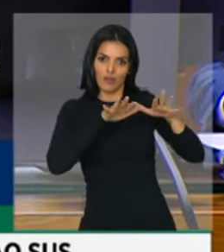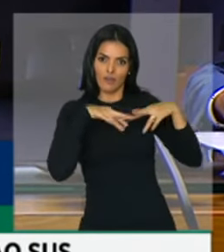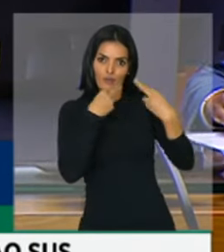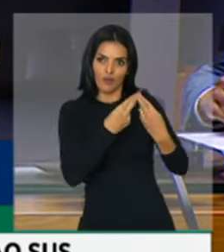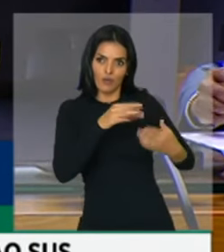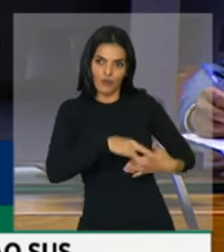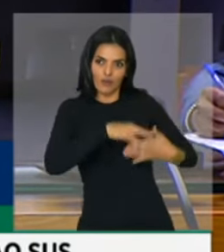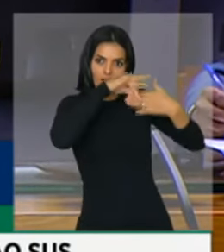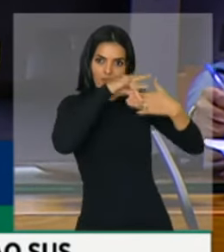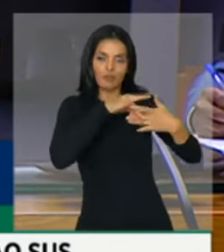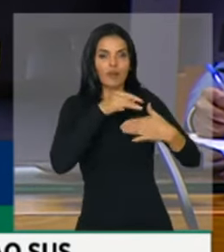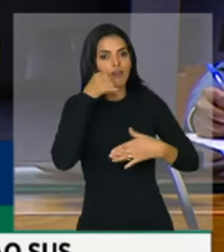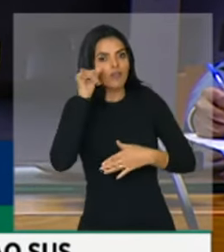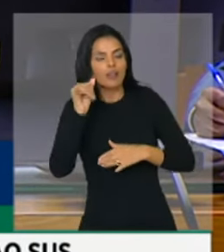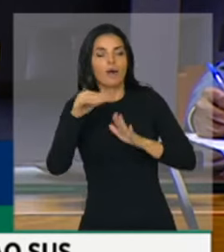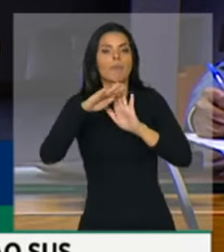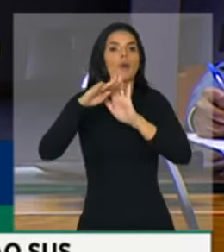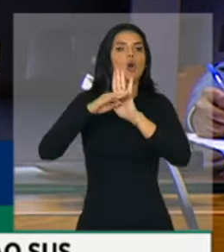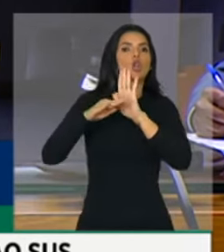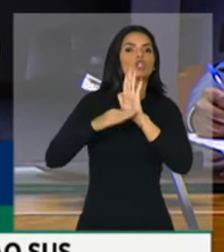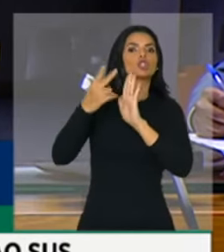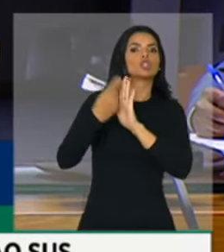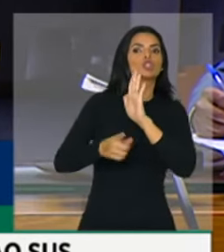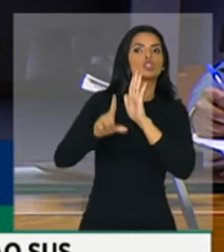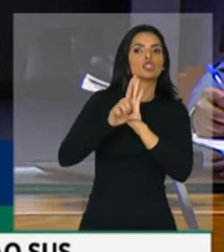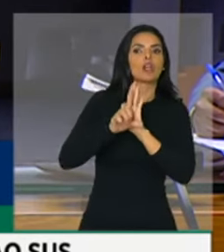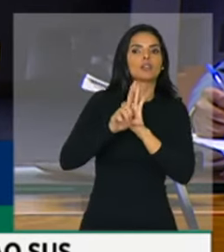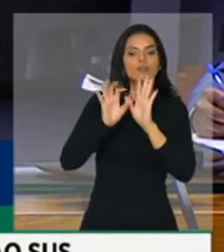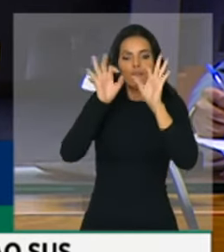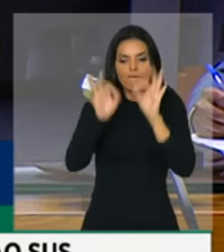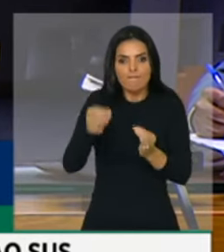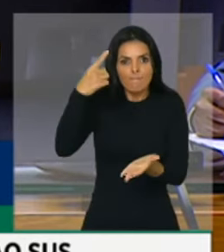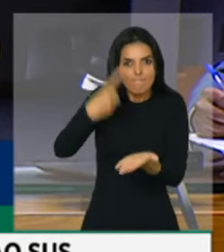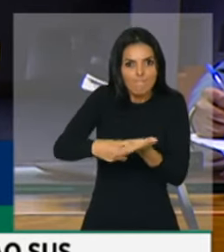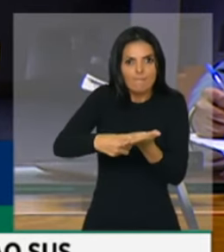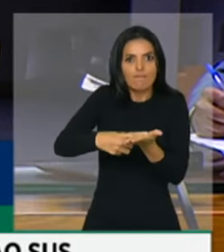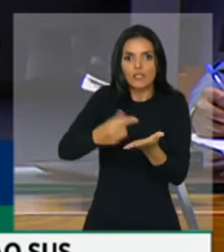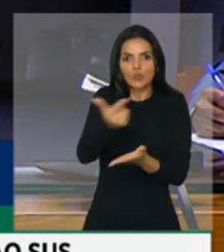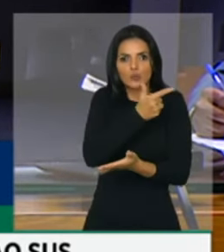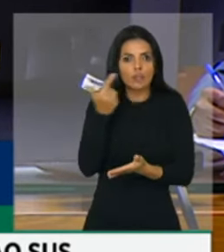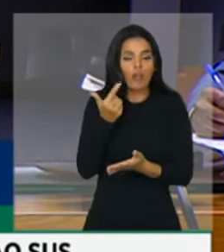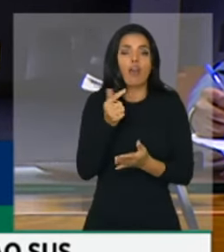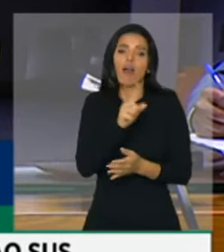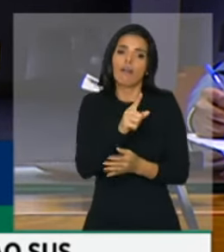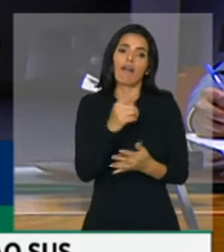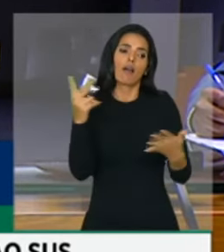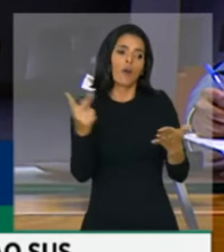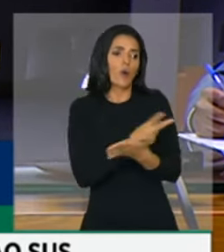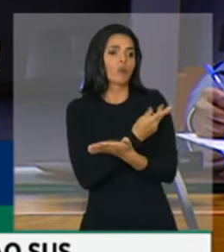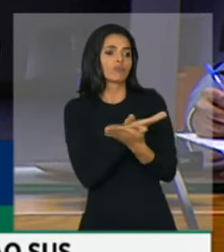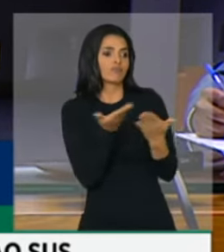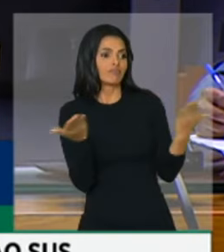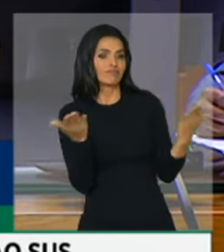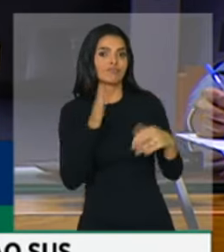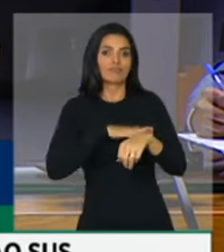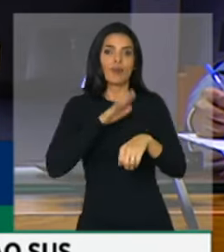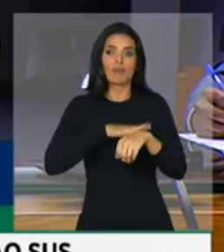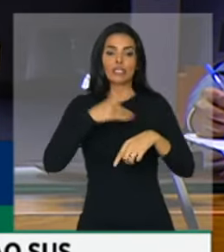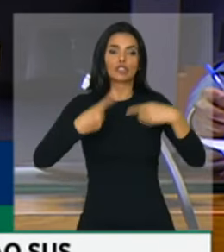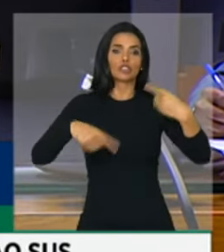PROJETOS SEM ESTAR ARREDONDADO NO PLENÁRIO PARA NÃO ESTAR JUSTAMENTE ACONTECENDO COMO ESSE UMA DISCUSSÃO QUE PODERIA TER SIDO RESOLVIDA MAIS CEDO LÁ. EU ENTENDO A